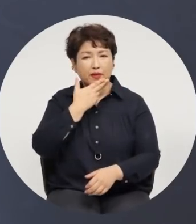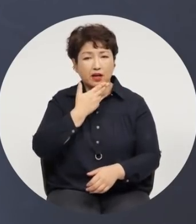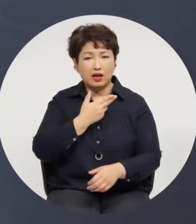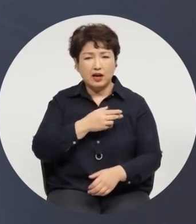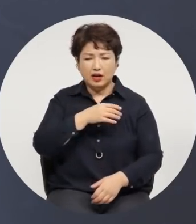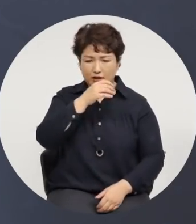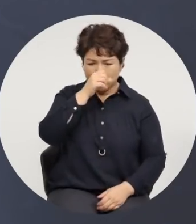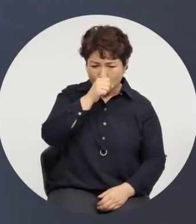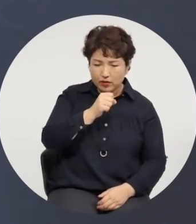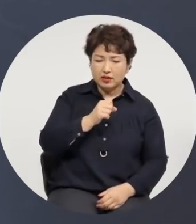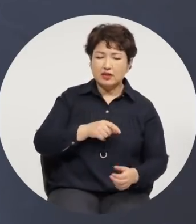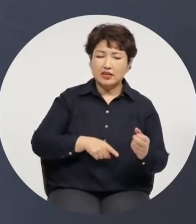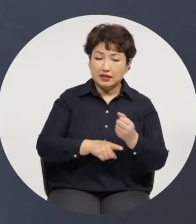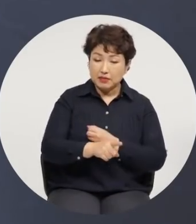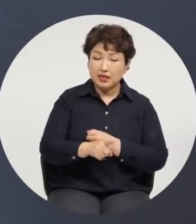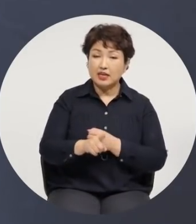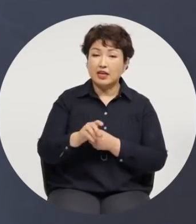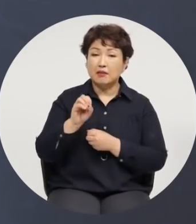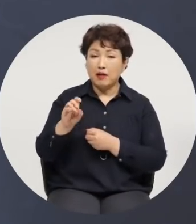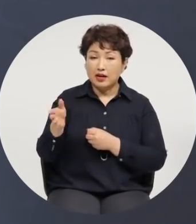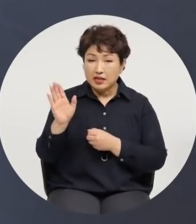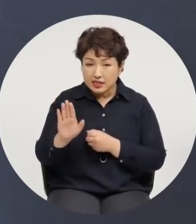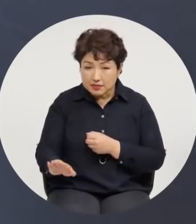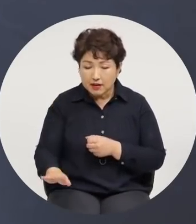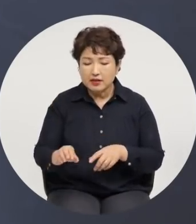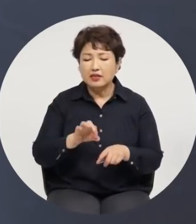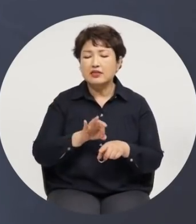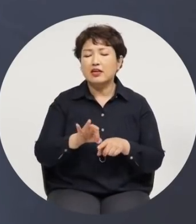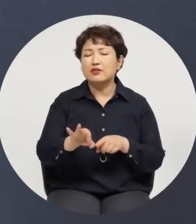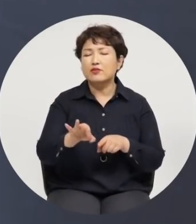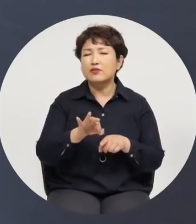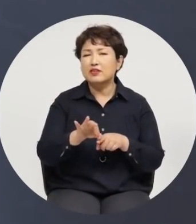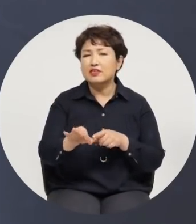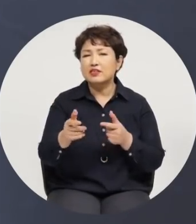잔소리가 되는 거예요 저항감만 불러옵니다